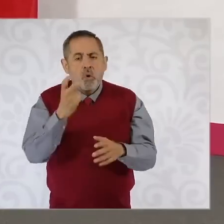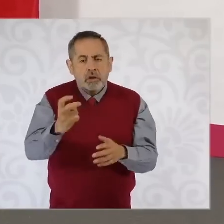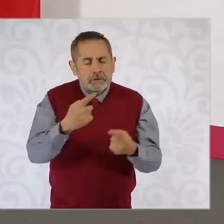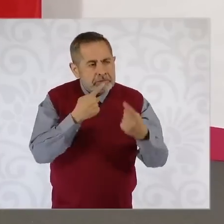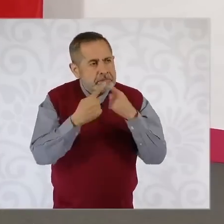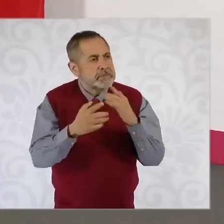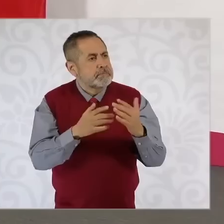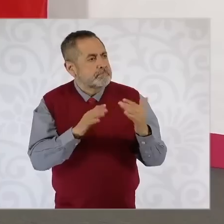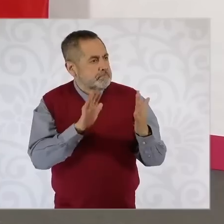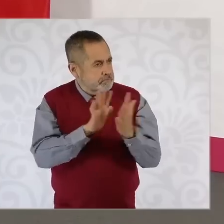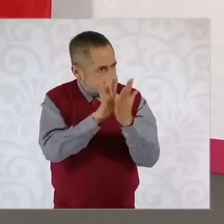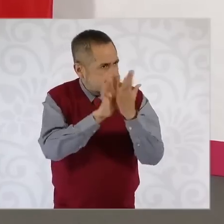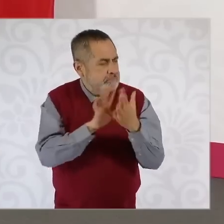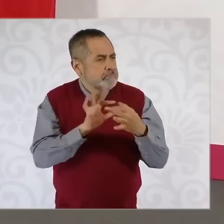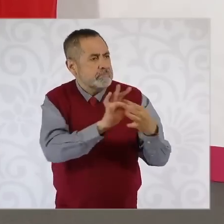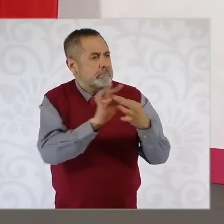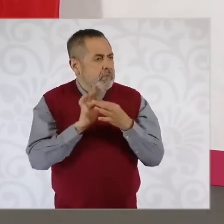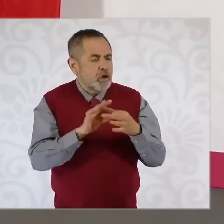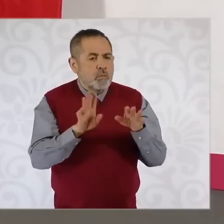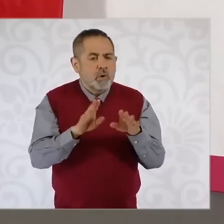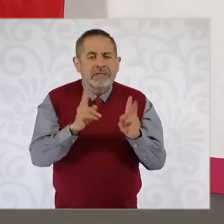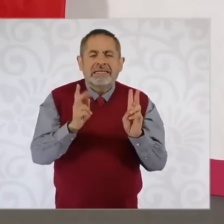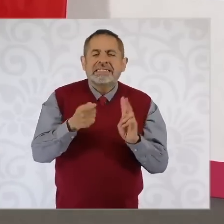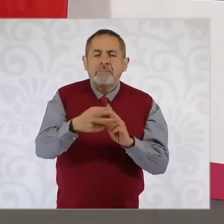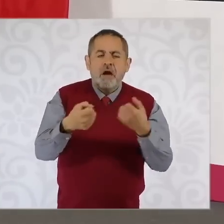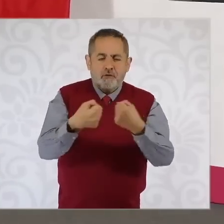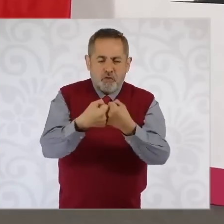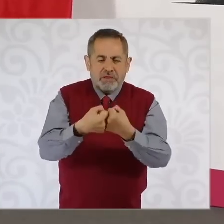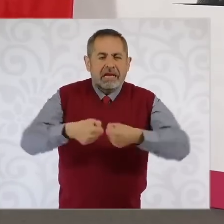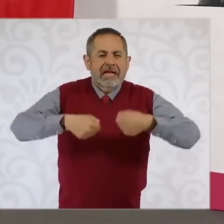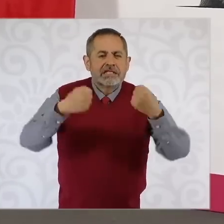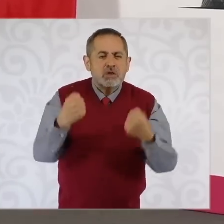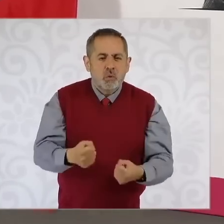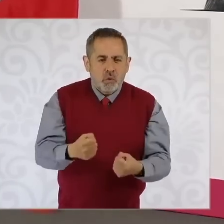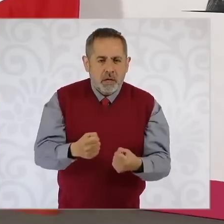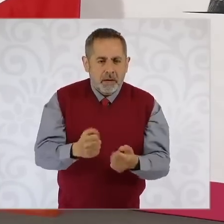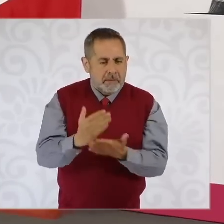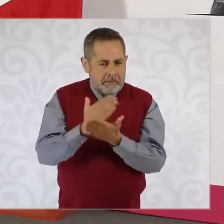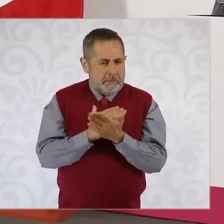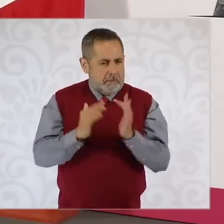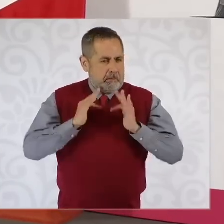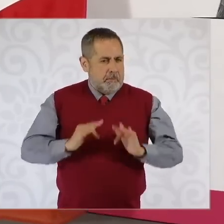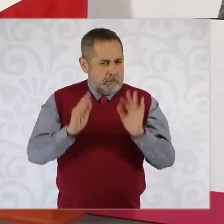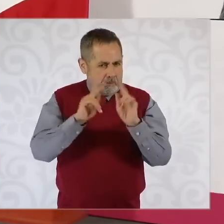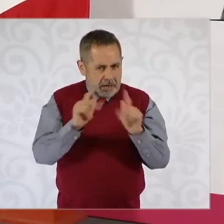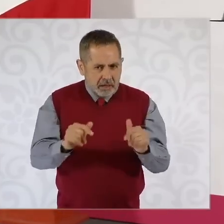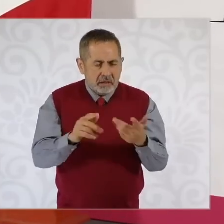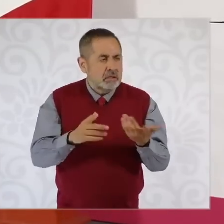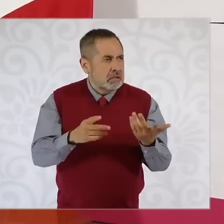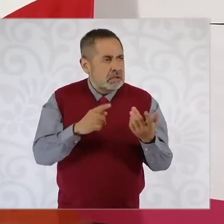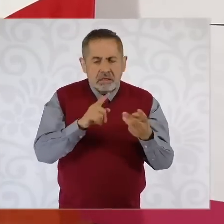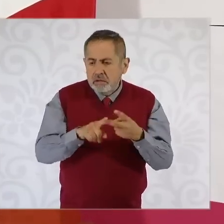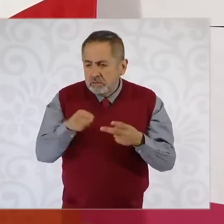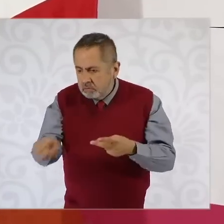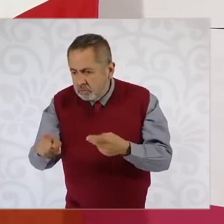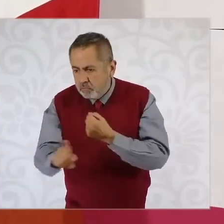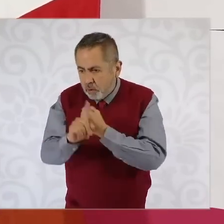que tiene que ver con fronteras seguras que tiene que ver con atención a las causas que